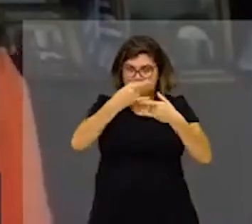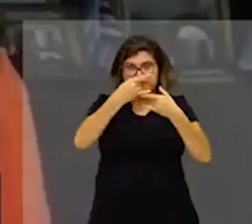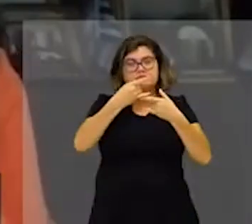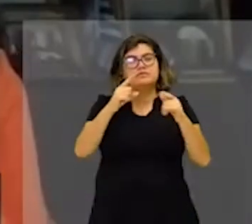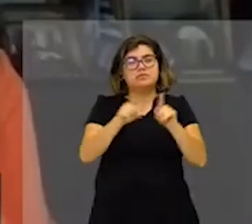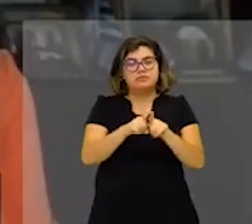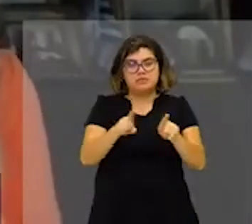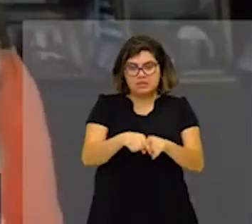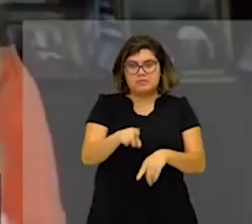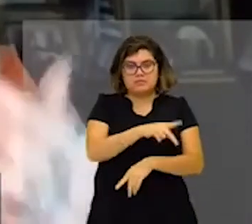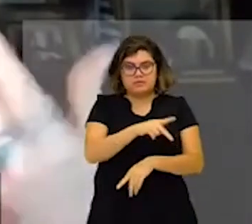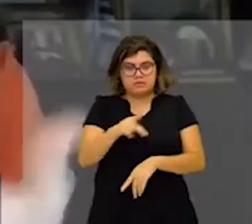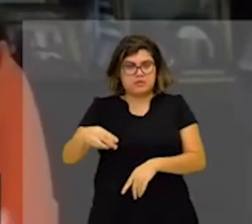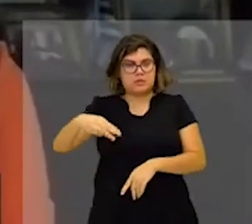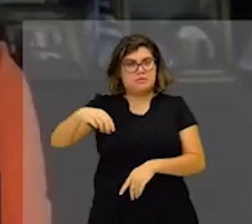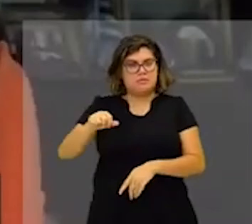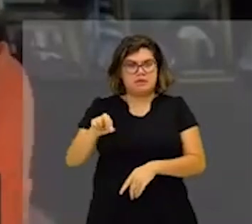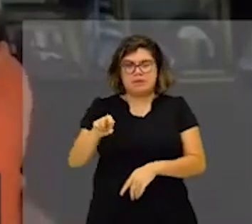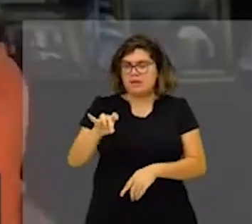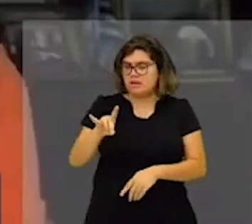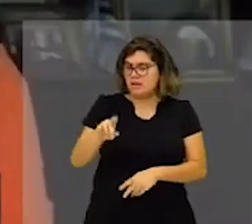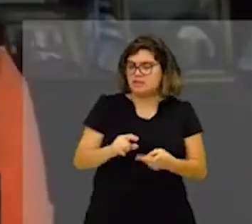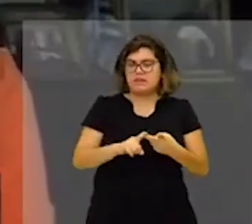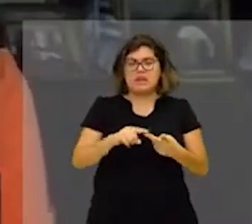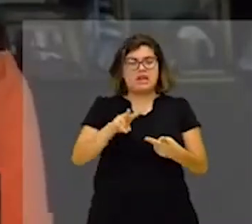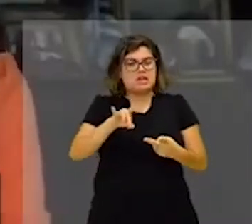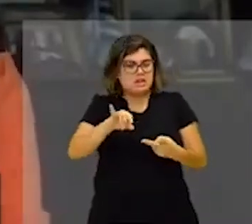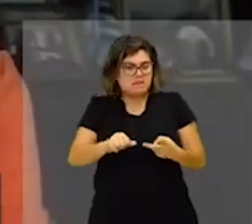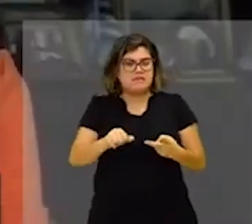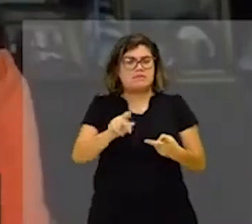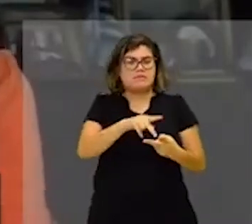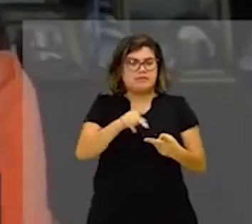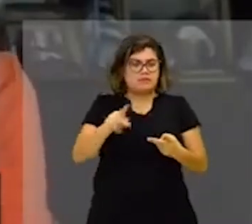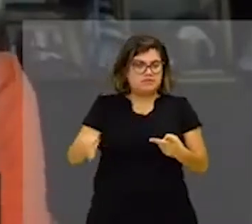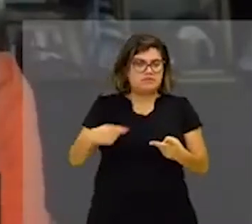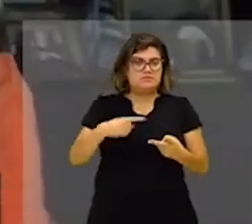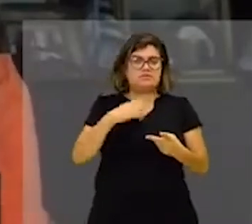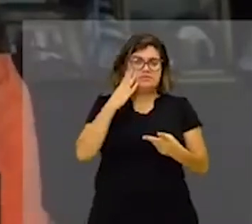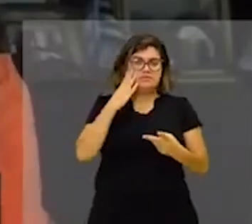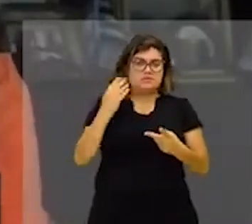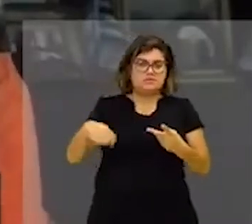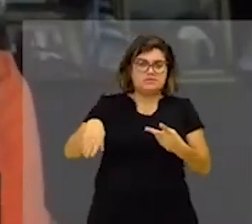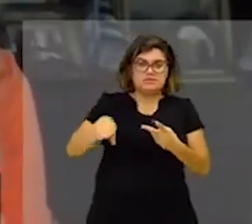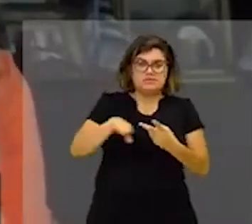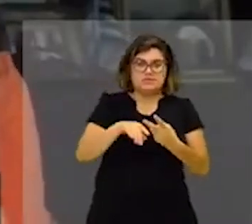da professora Marilda a professora Lívia cliques ST vão chegando professor Bruno meu conterrâneo